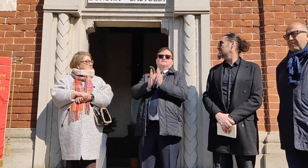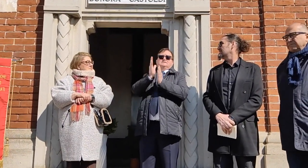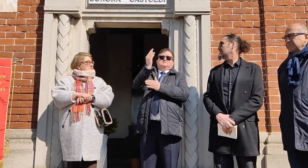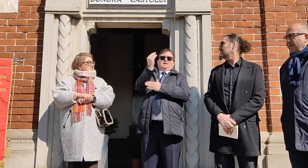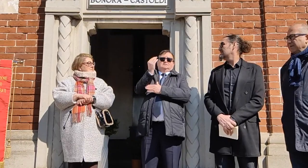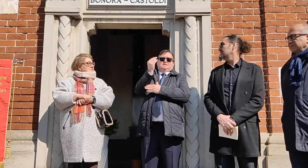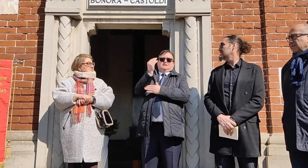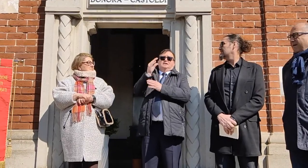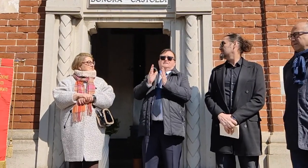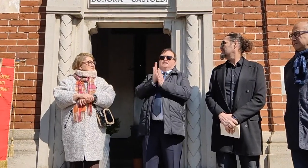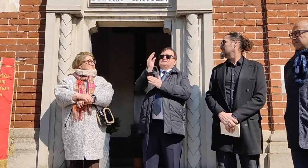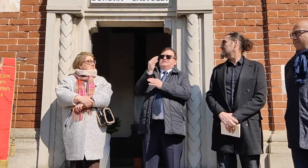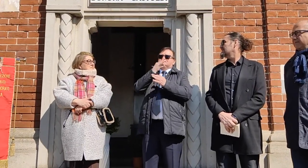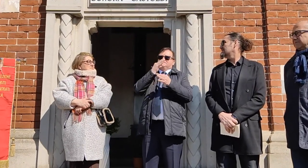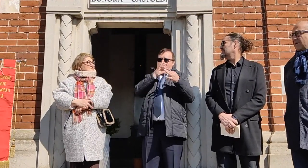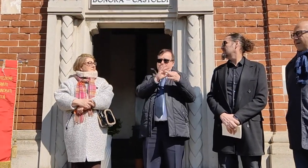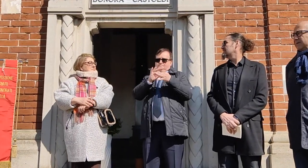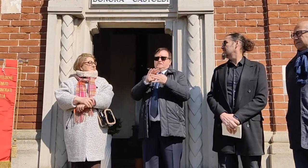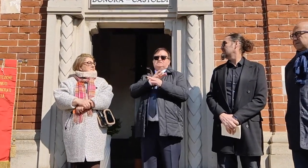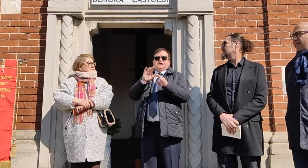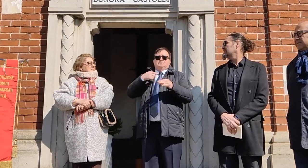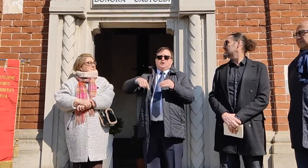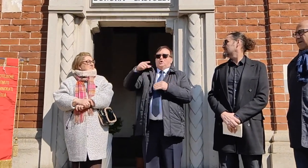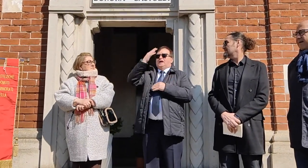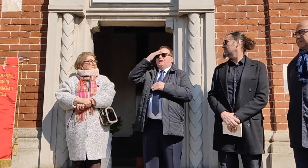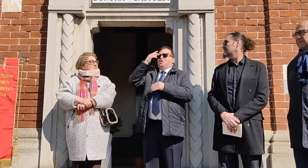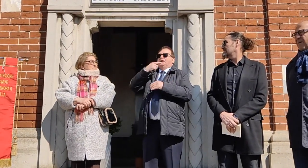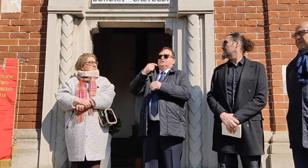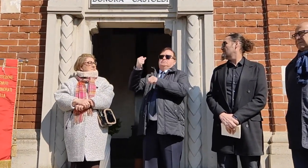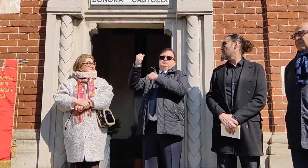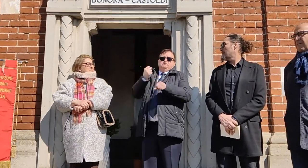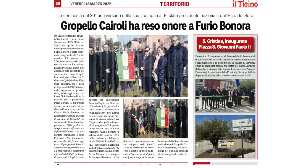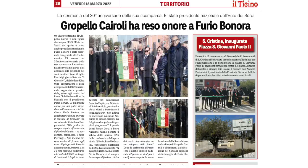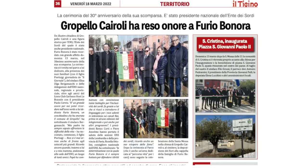in occasione dell’anniversario di fondazione dell’ENS è importante ricordare anche i Fondatori.